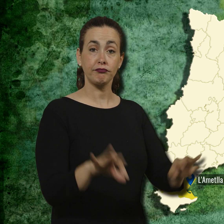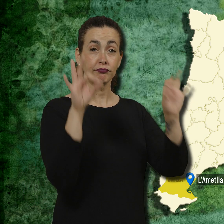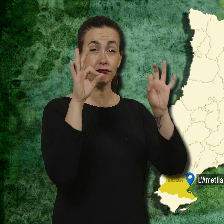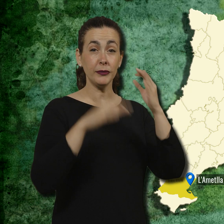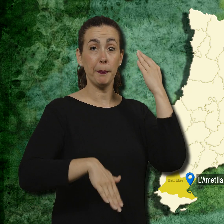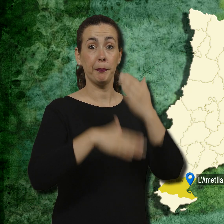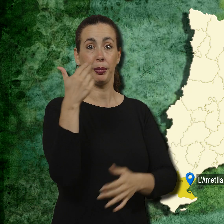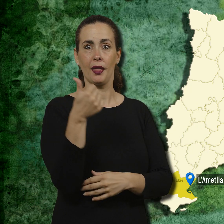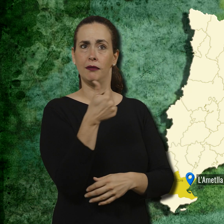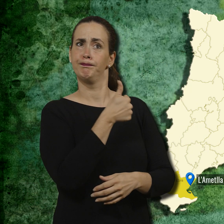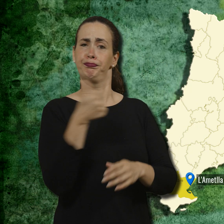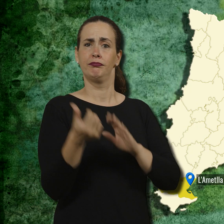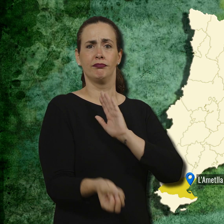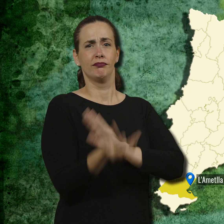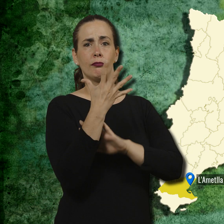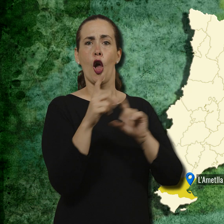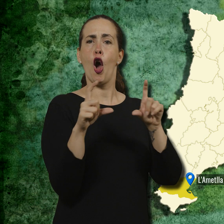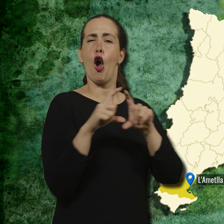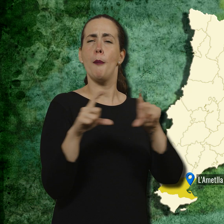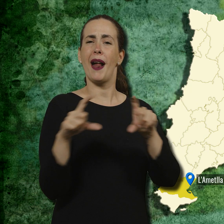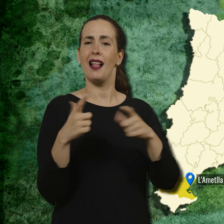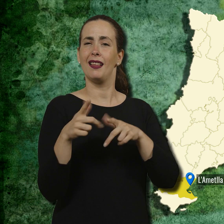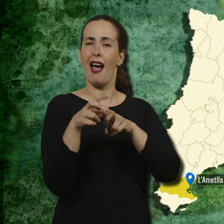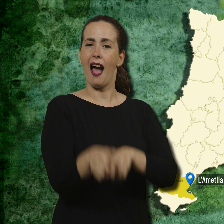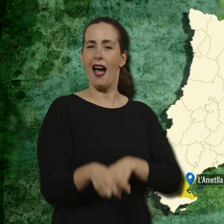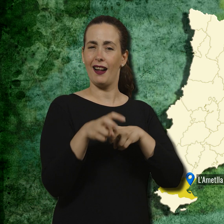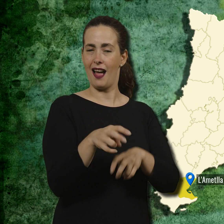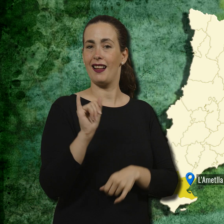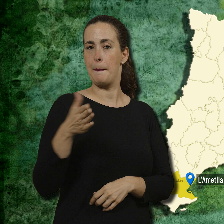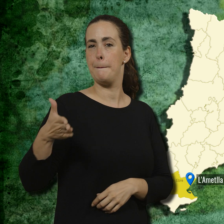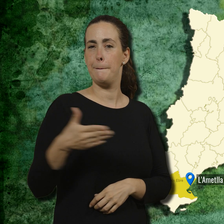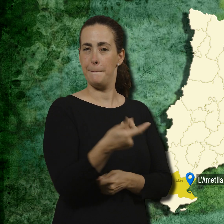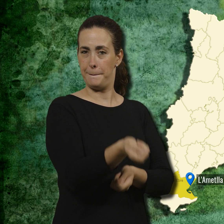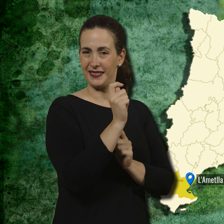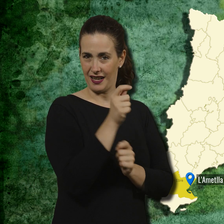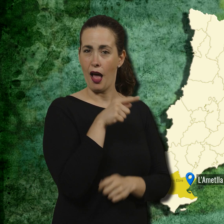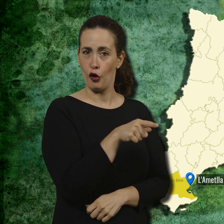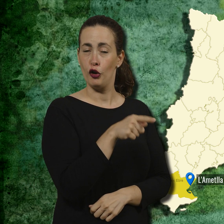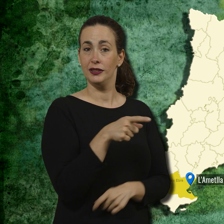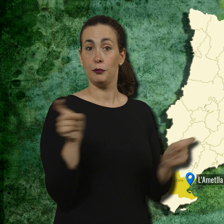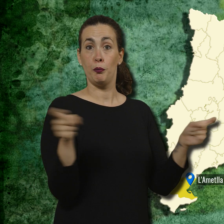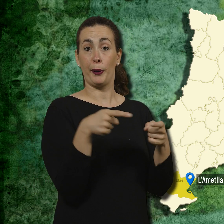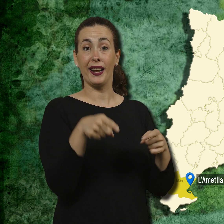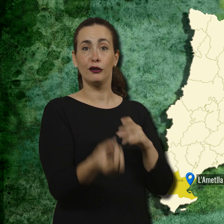Des que es van crear les primeres cooperatives agràries i de pescadors (el port fou construït l'any 1920),